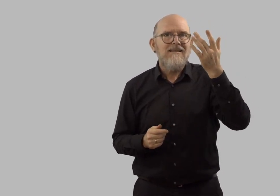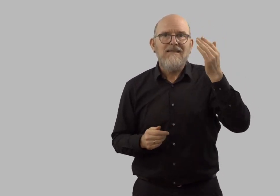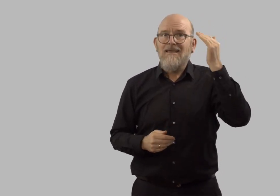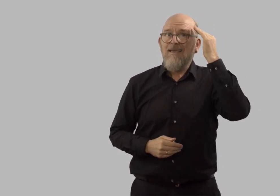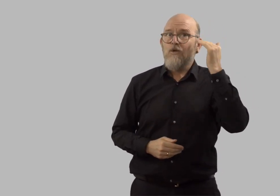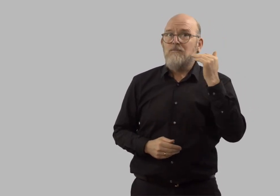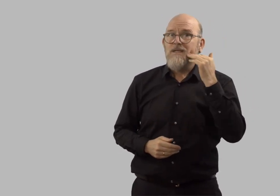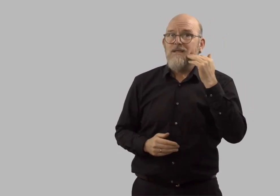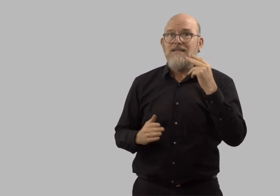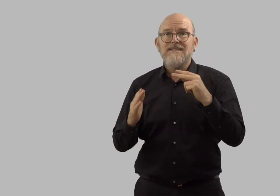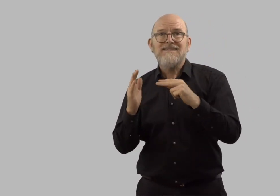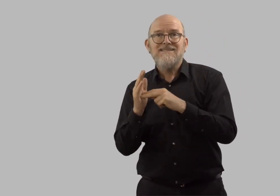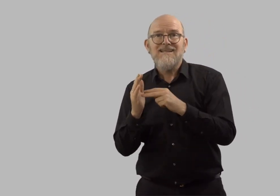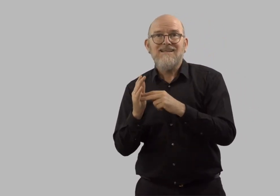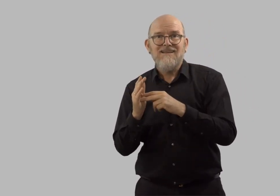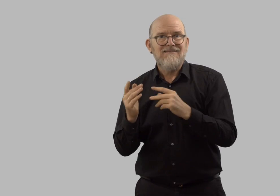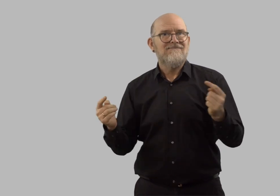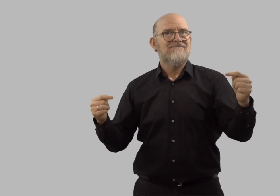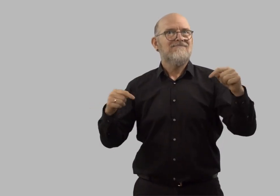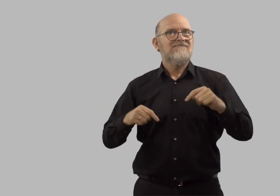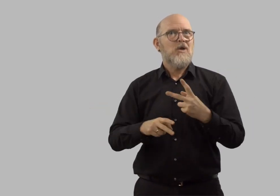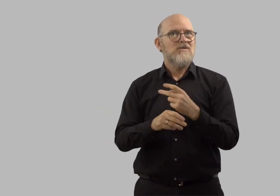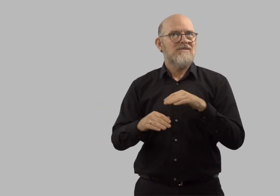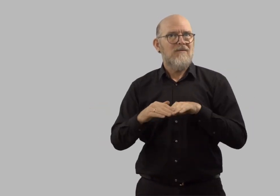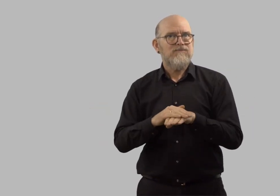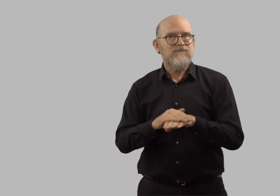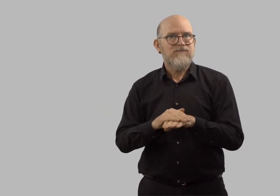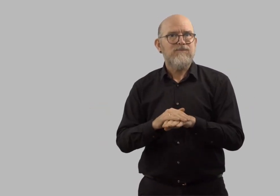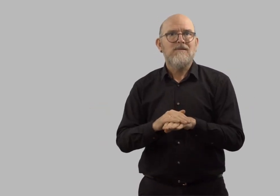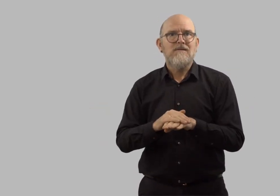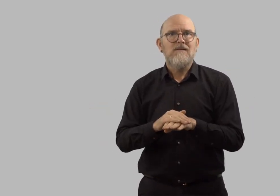Ägypten oder Syrien nach Österreich flüchteten,